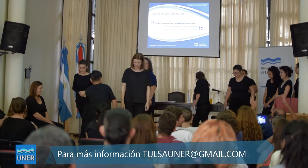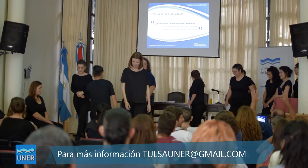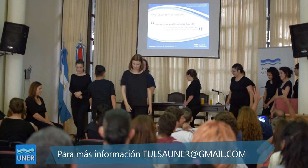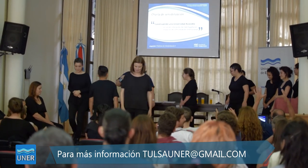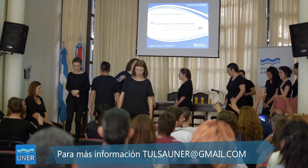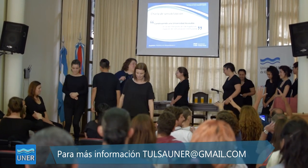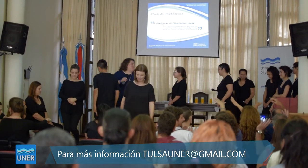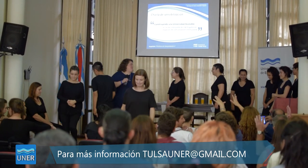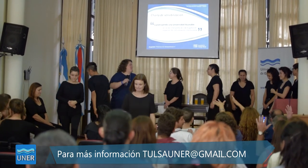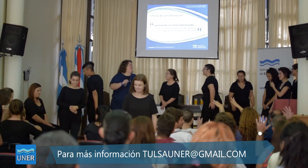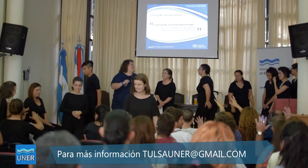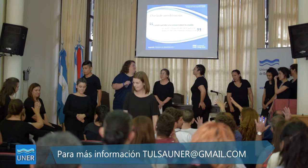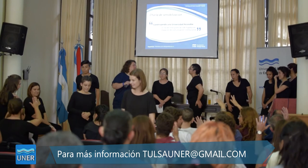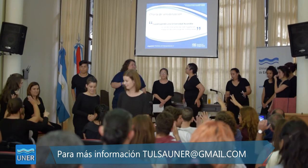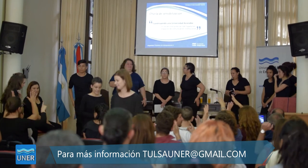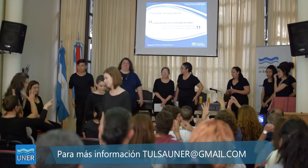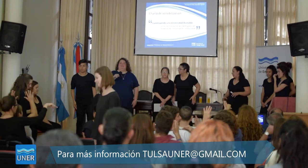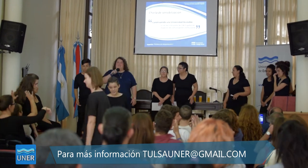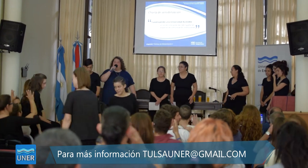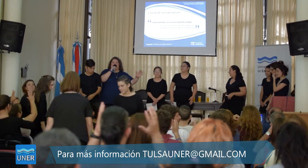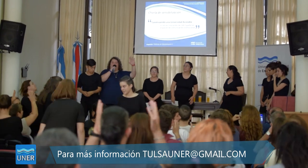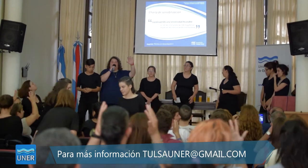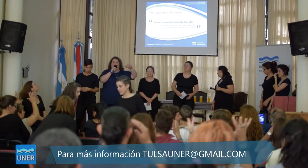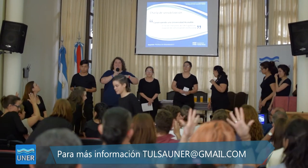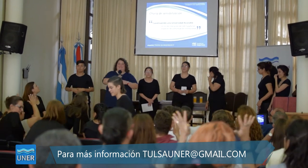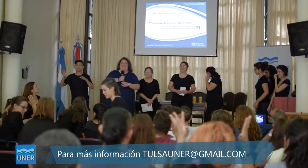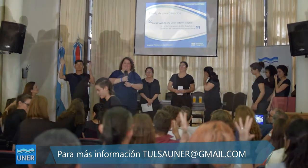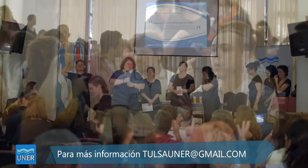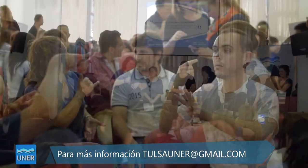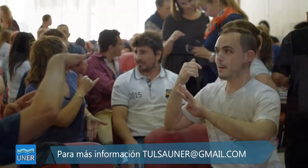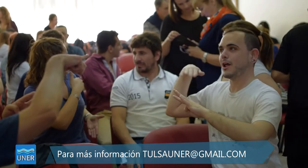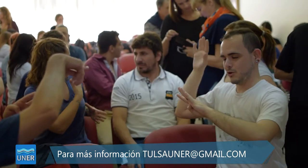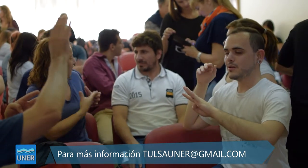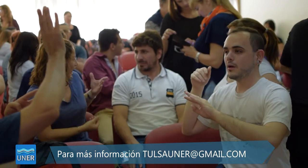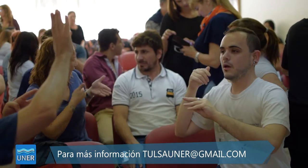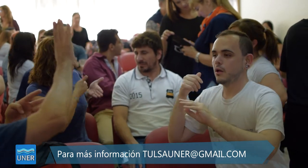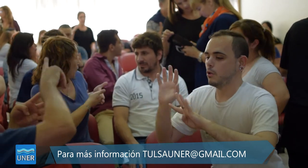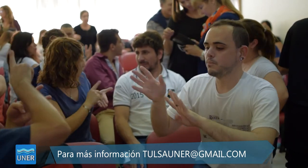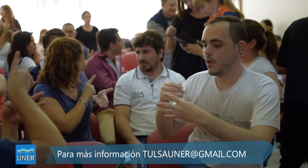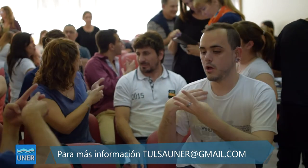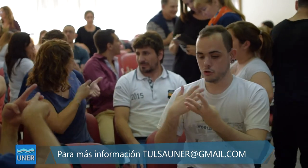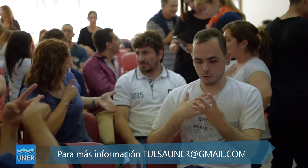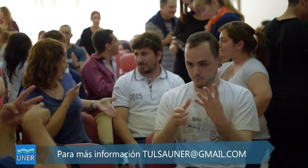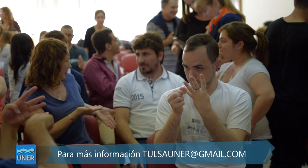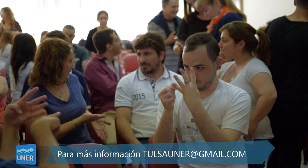de comunicación y poder comunicar una nueva carrera que dará comienzo el próximo año,